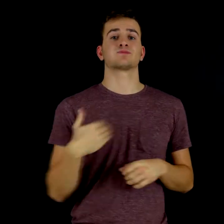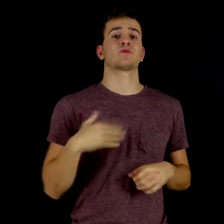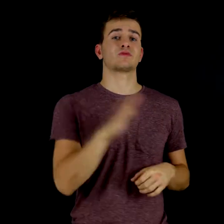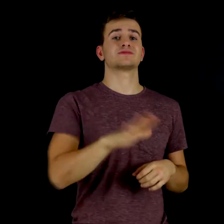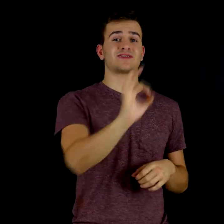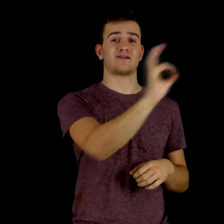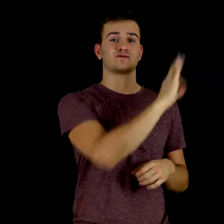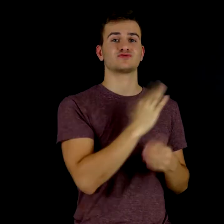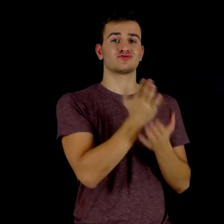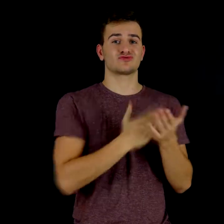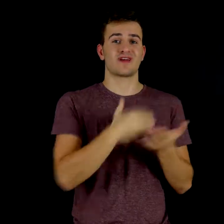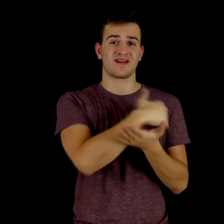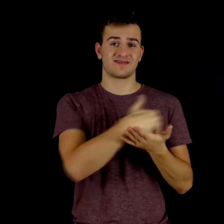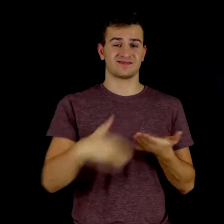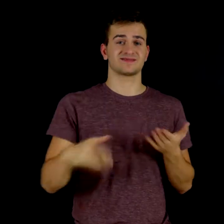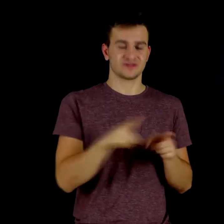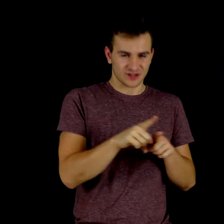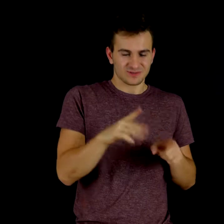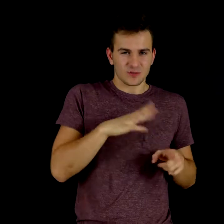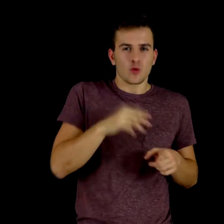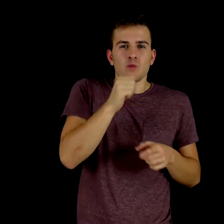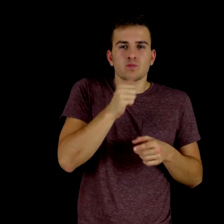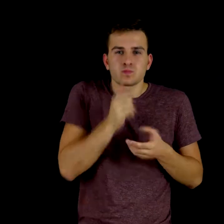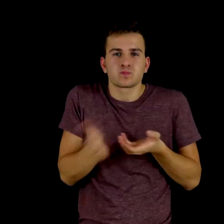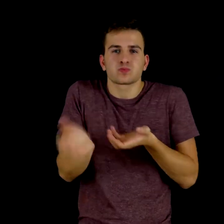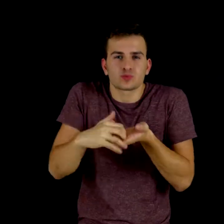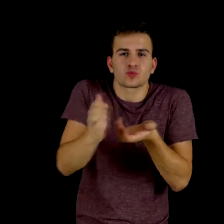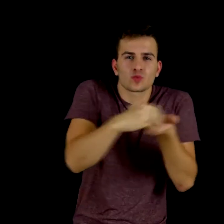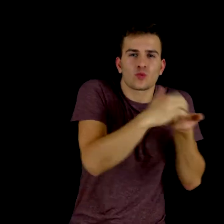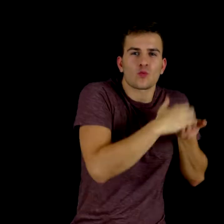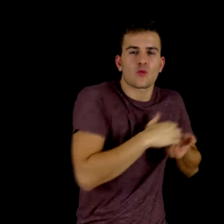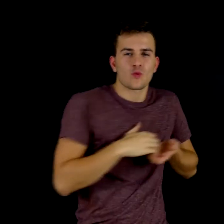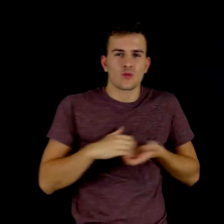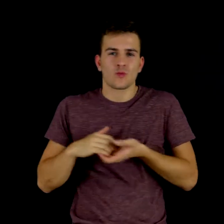W różnych dzielnicach próbowano rozpocząć zjednoczenie kraju.